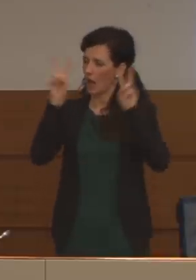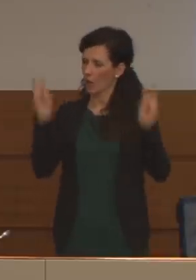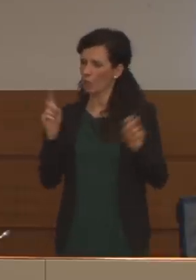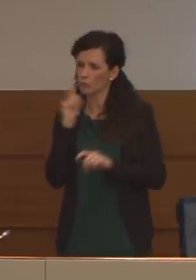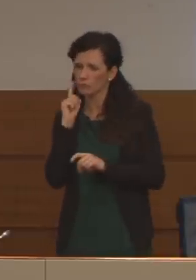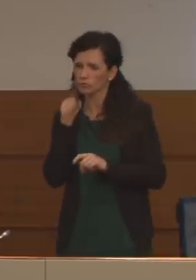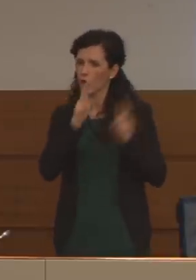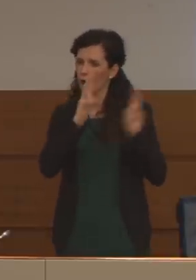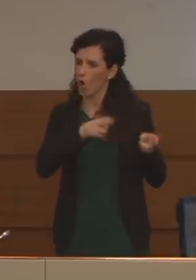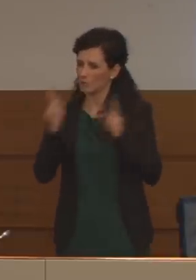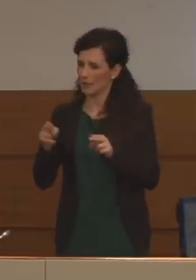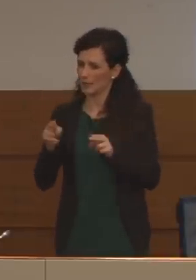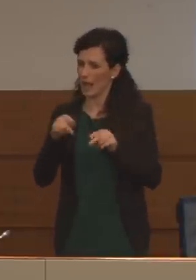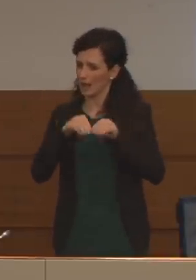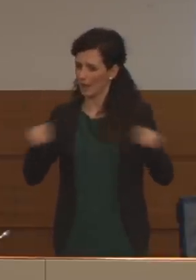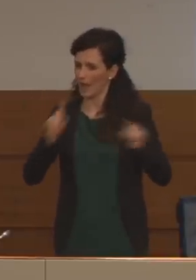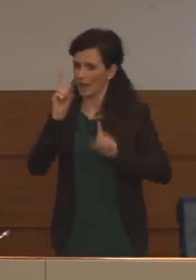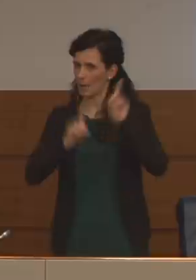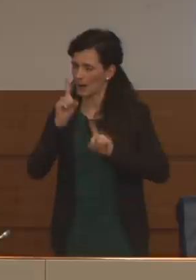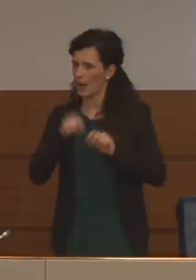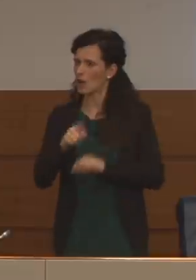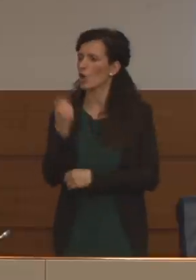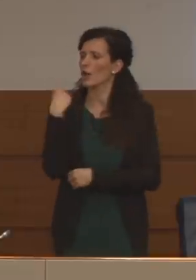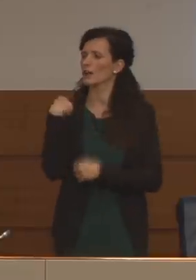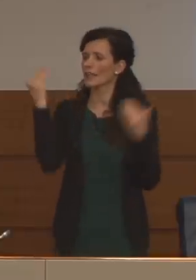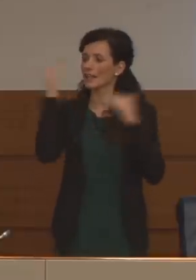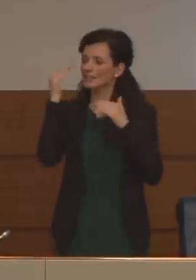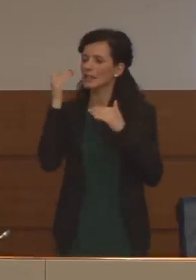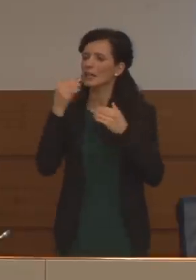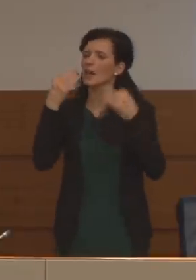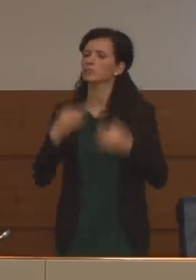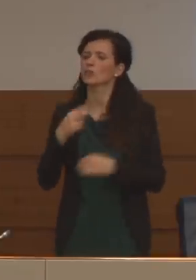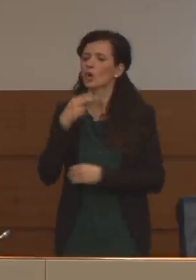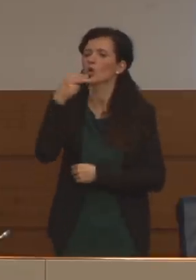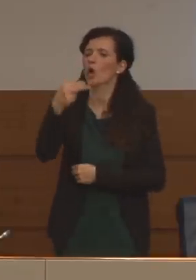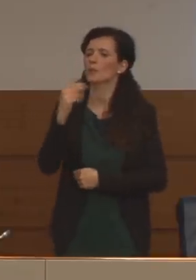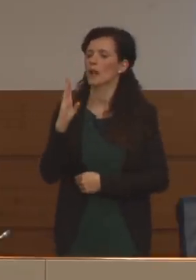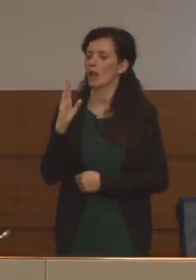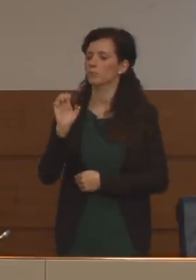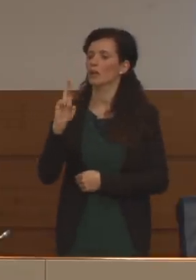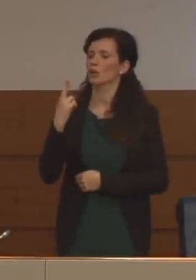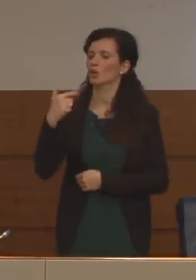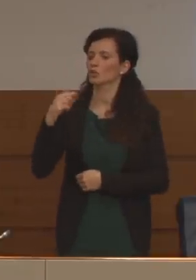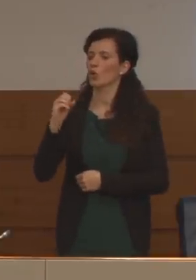ieri sera è arrivata la nomina di Bertolaso come ha preso questa nomina